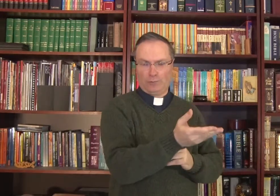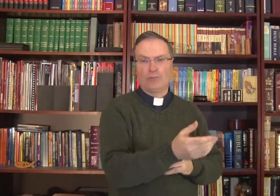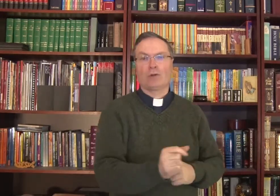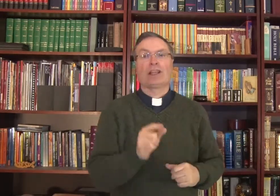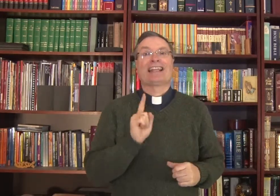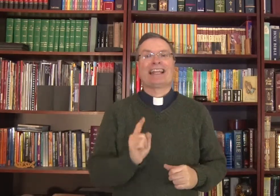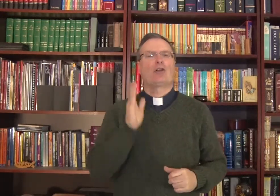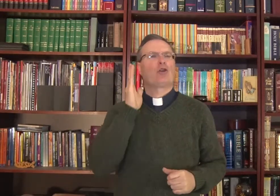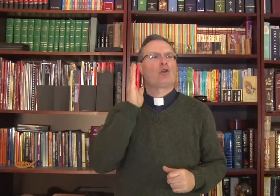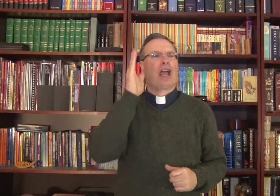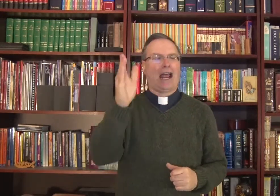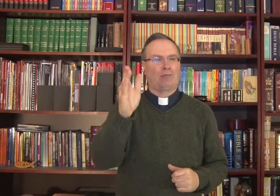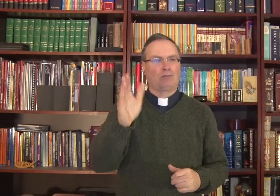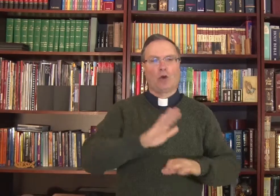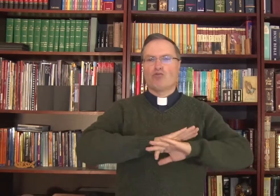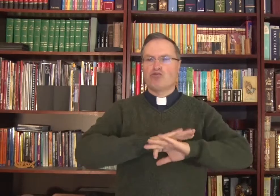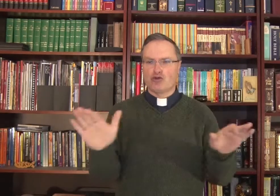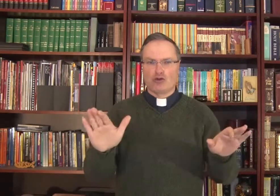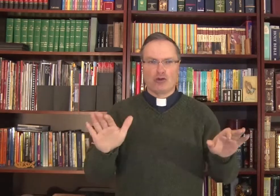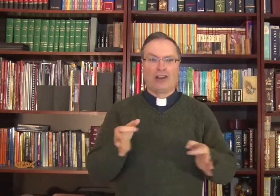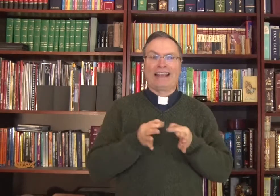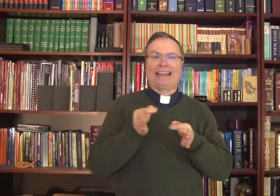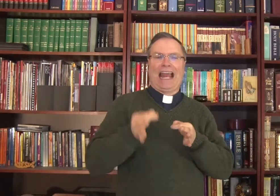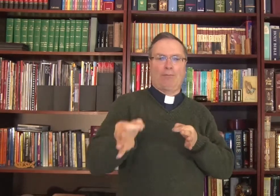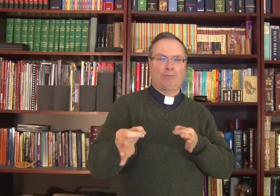«Il n’y aura plus de délai,